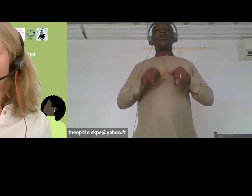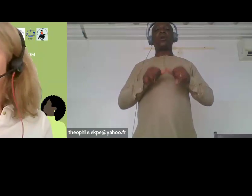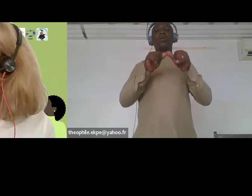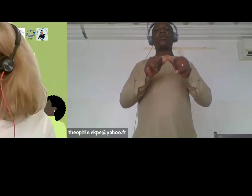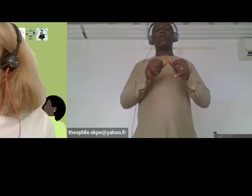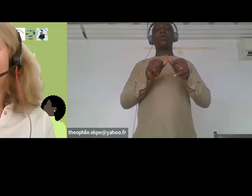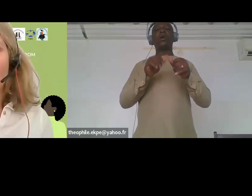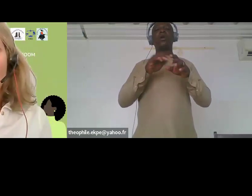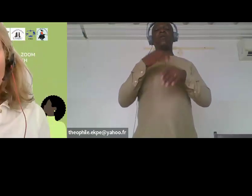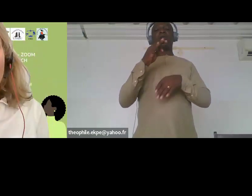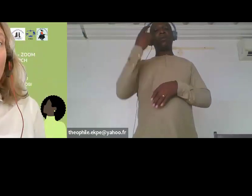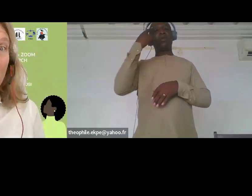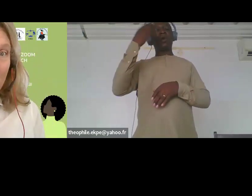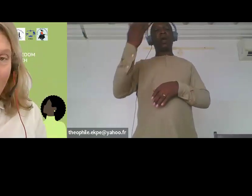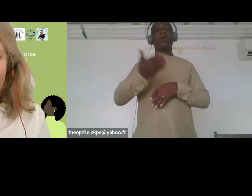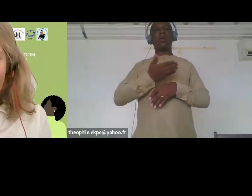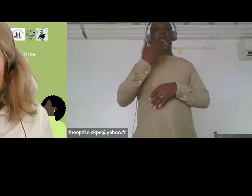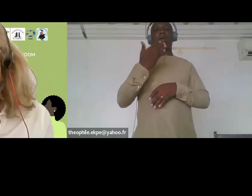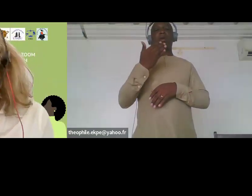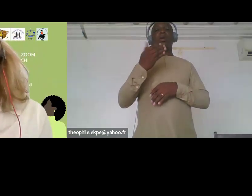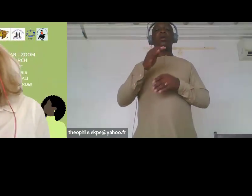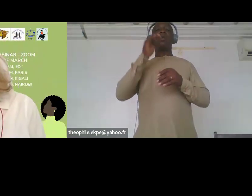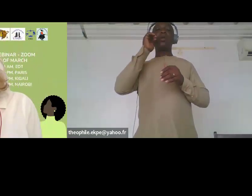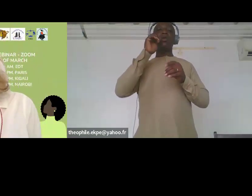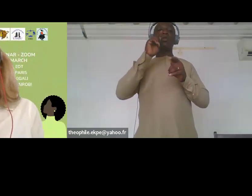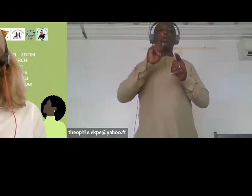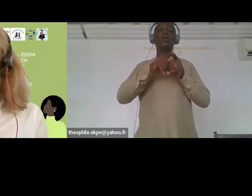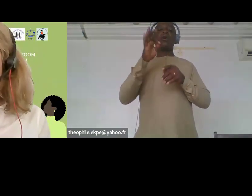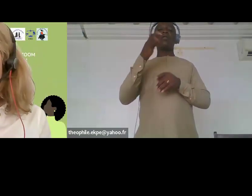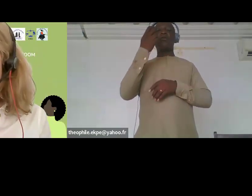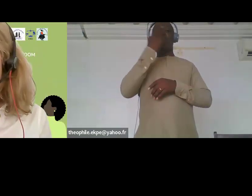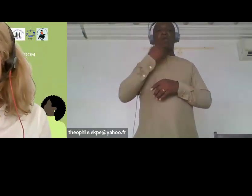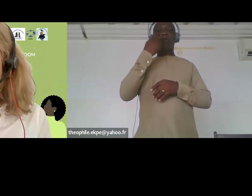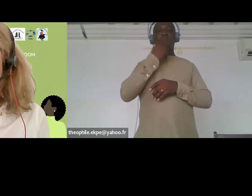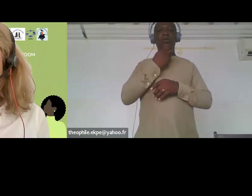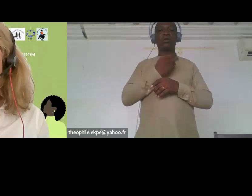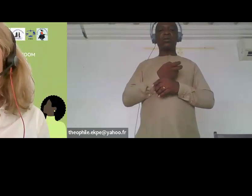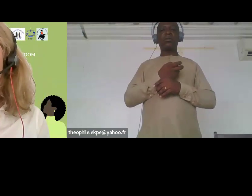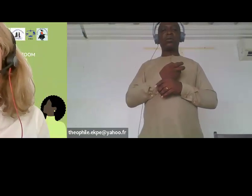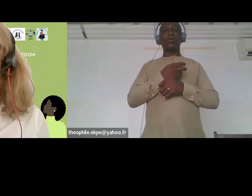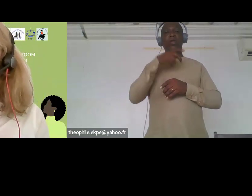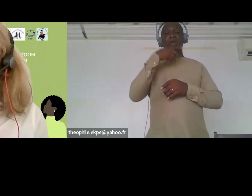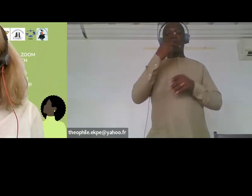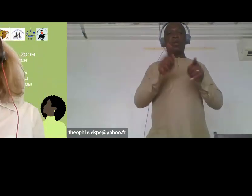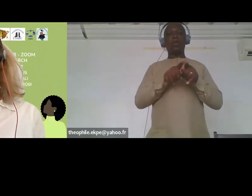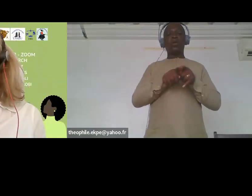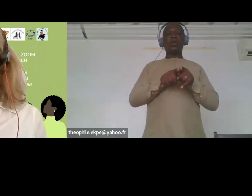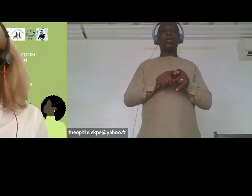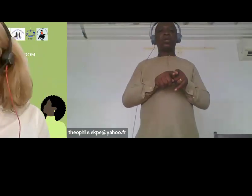pour accueillir une sœur francophone qui parle aussi évidemment beaucoup d'autres